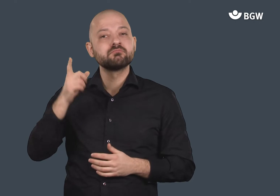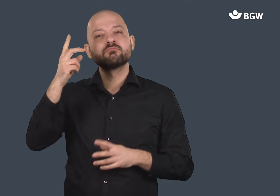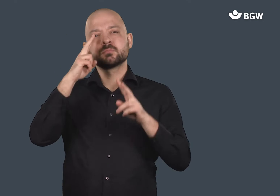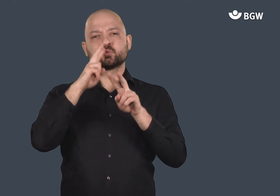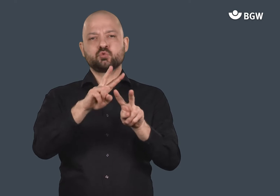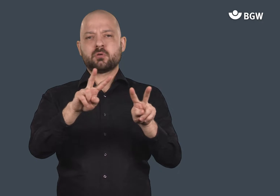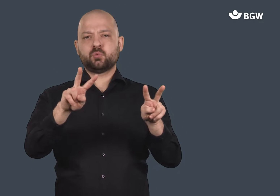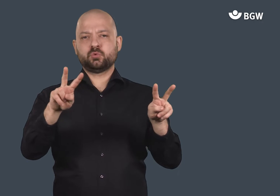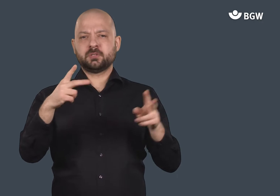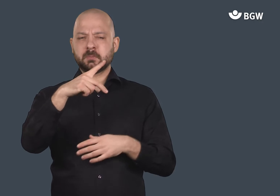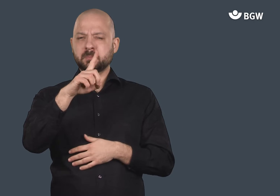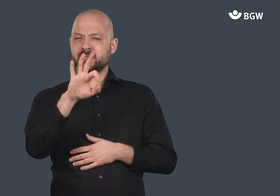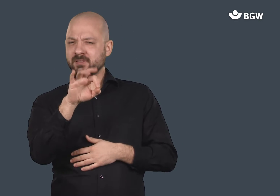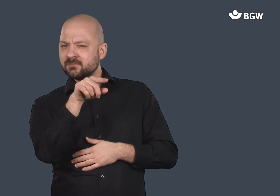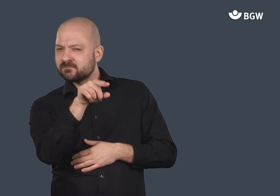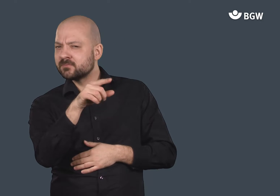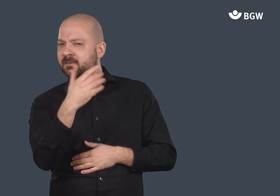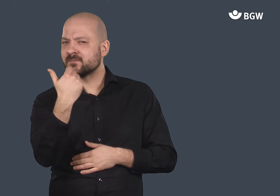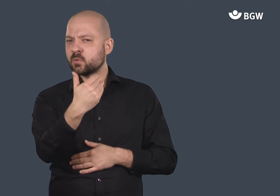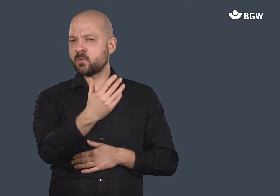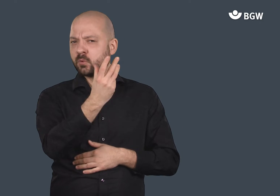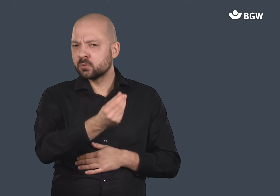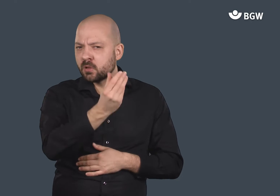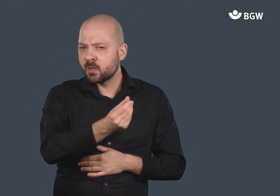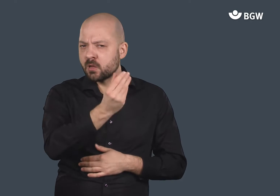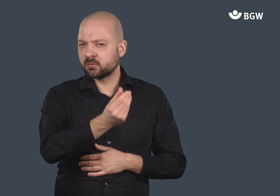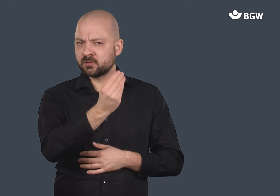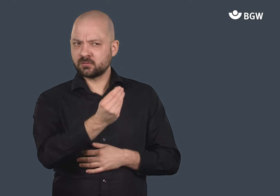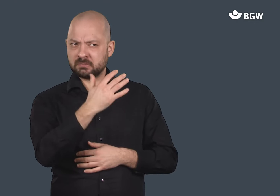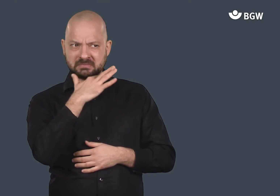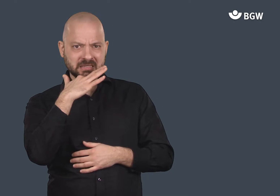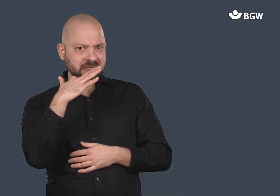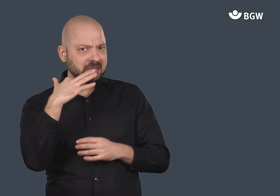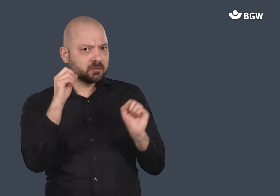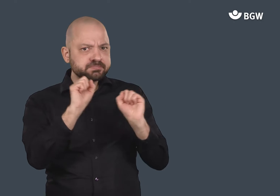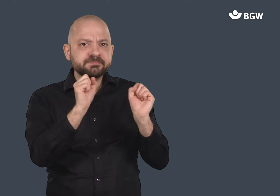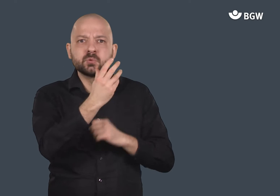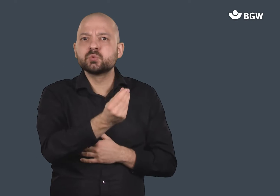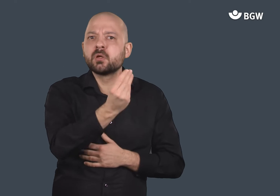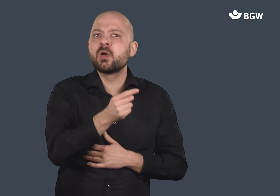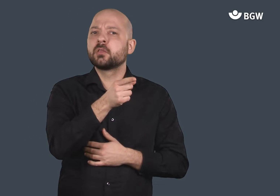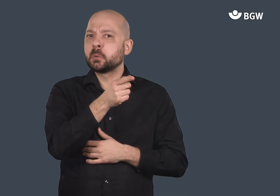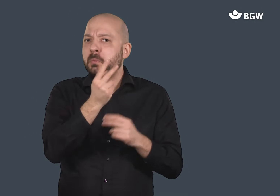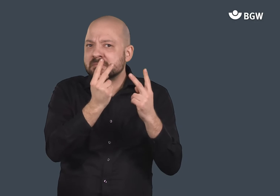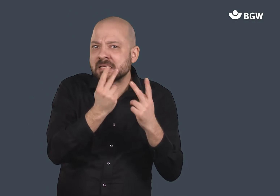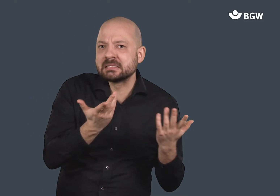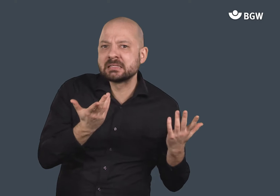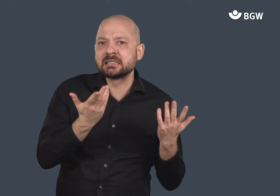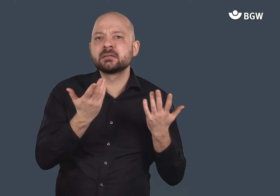Die BGW hat anhand der Anzahl, wie oft ein PDF heruntergeladen wurde,